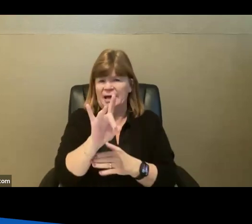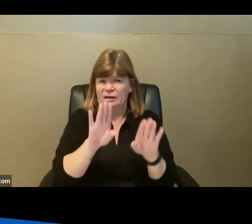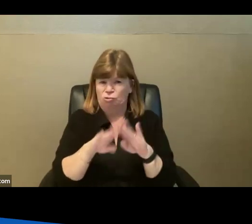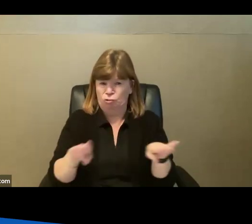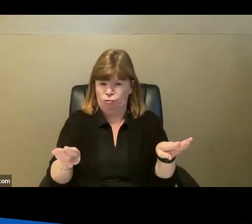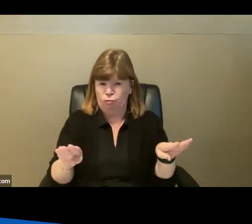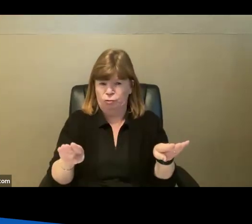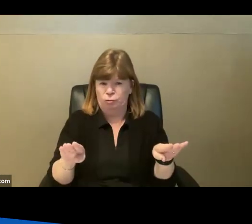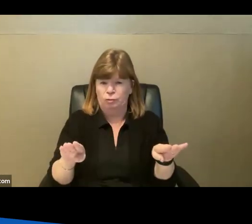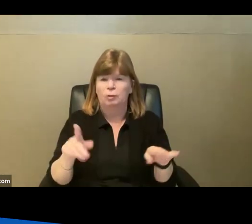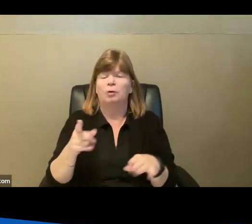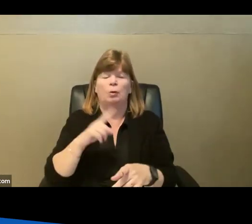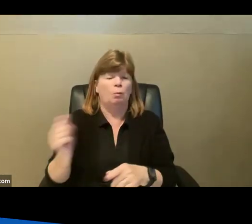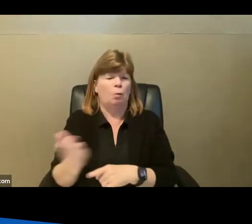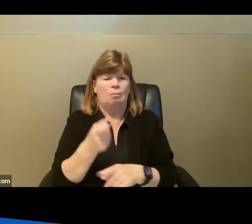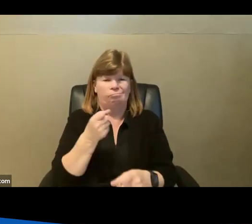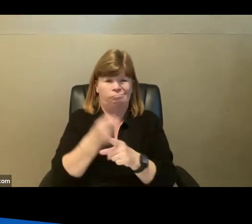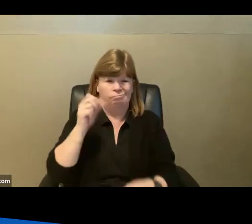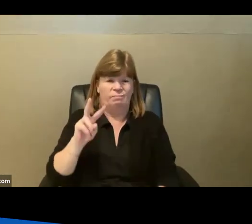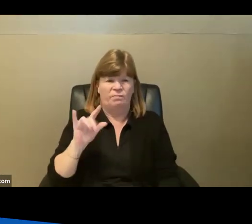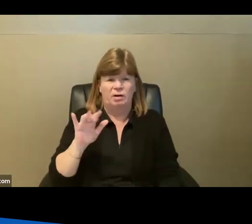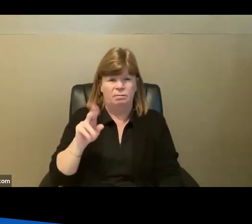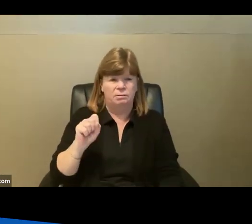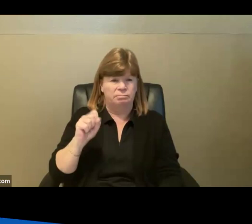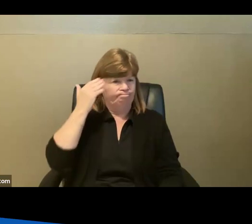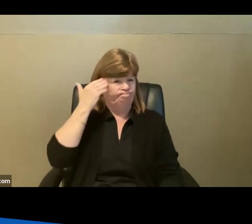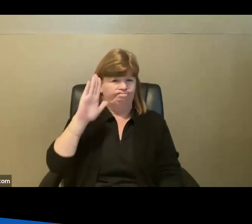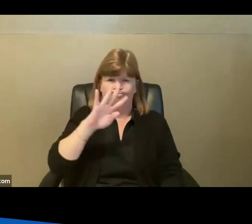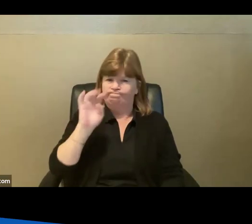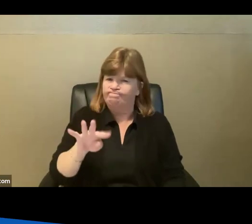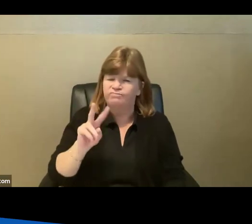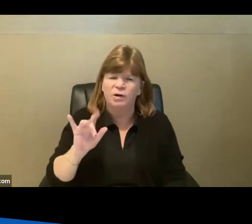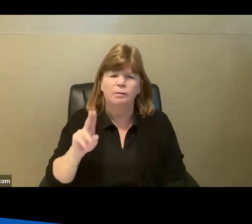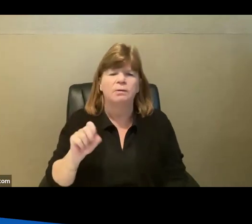que contrajeron un virus, y era un virus desconocido, y se quedaron sordos.